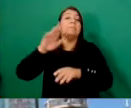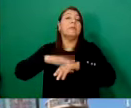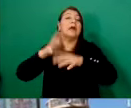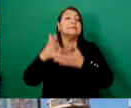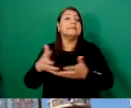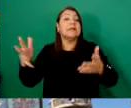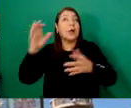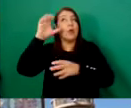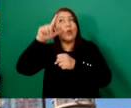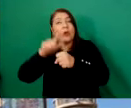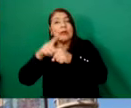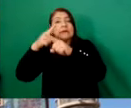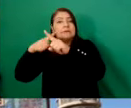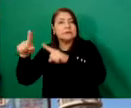más grande de Qatar.